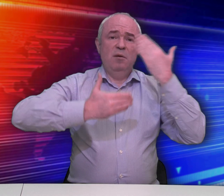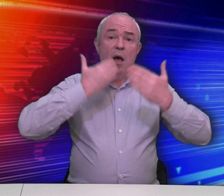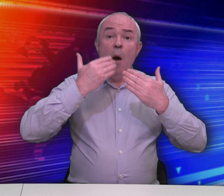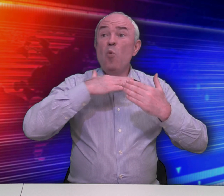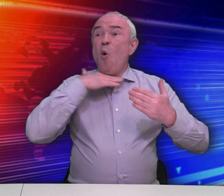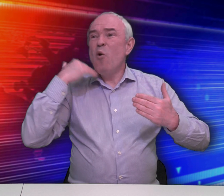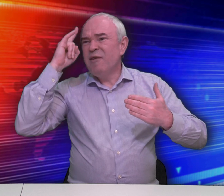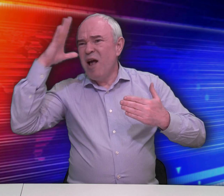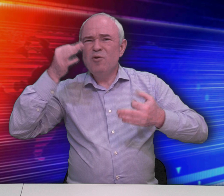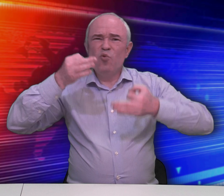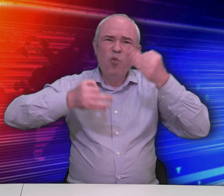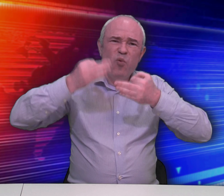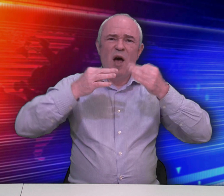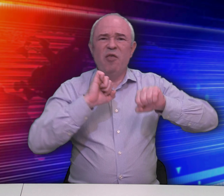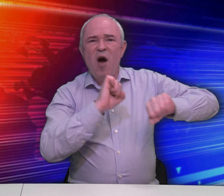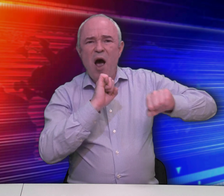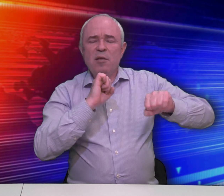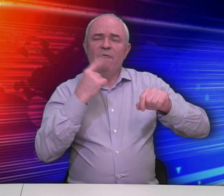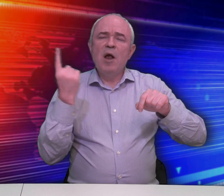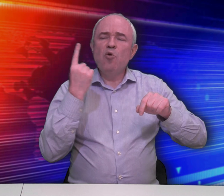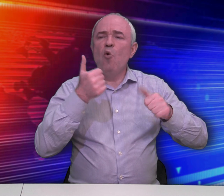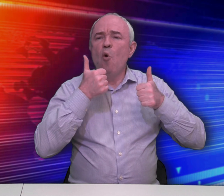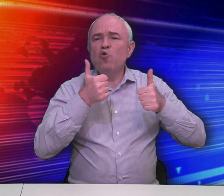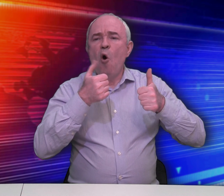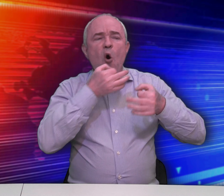Многие известные судьи и адвокаты хорошо отзывались